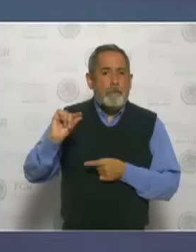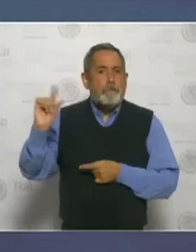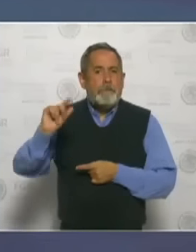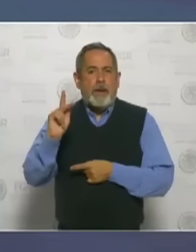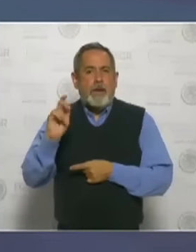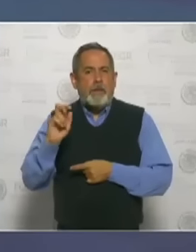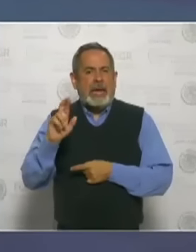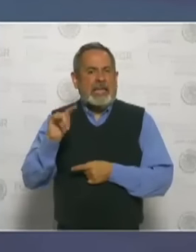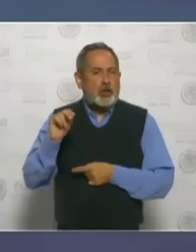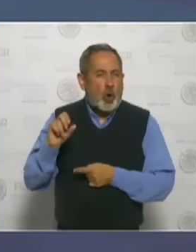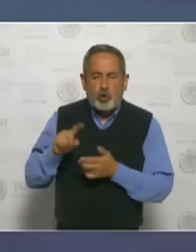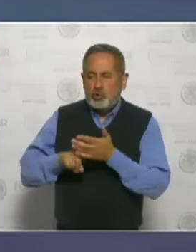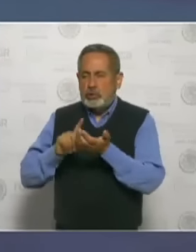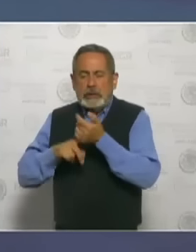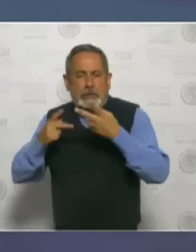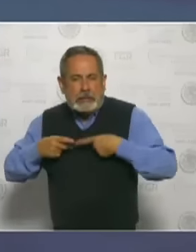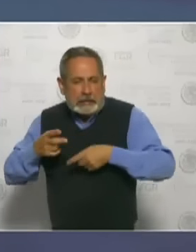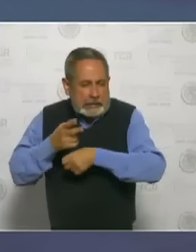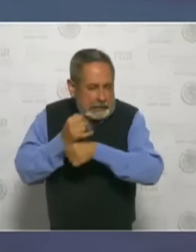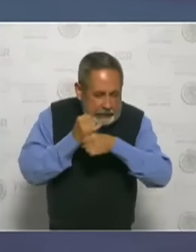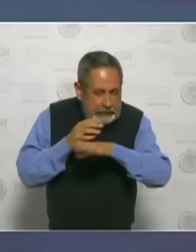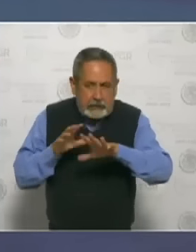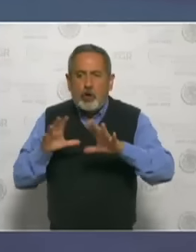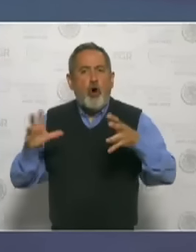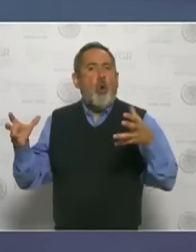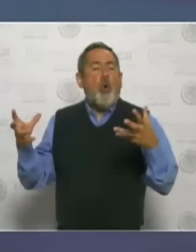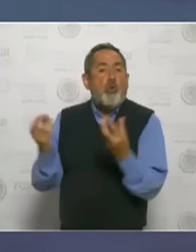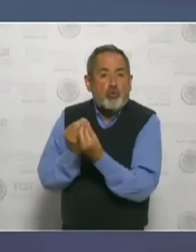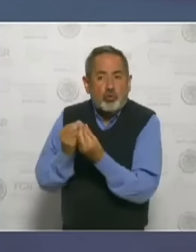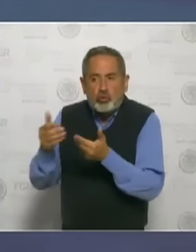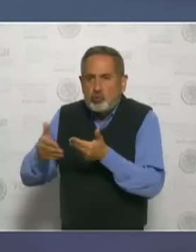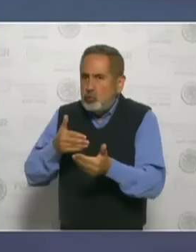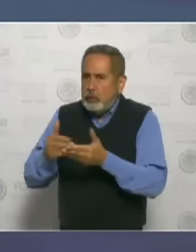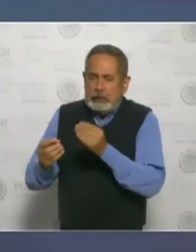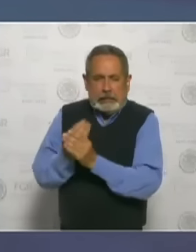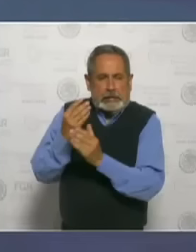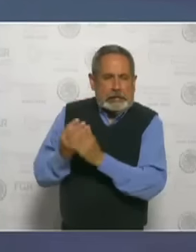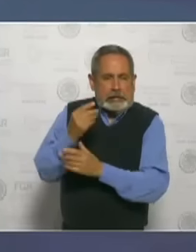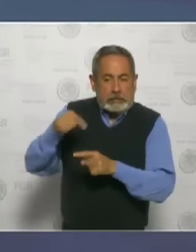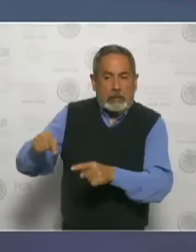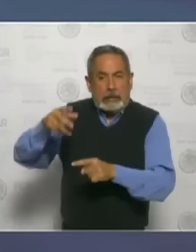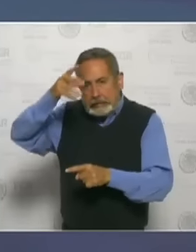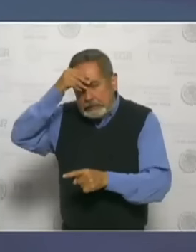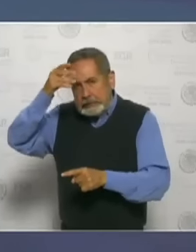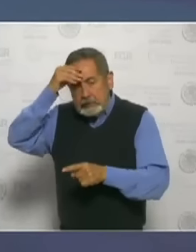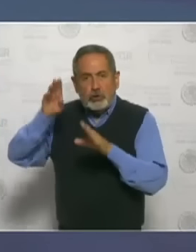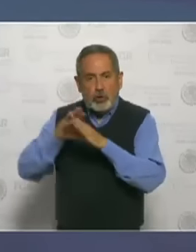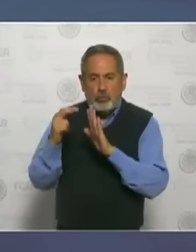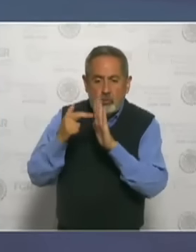analista, asegurando que esta triada operativa actúe con base en productos de inteligencia